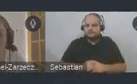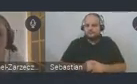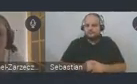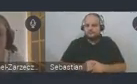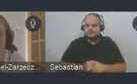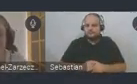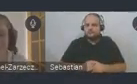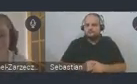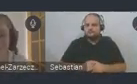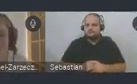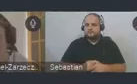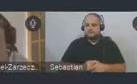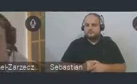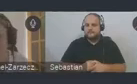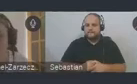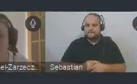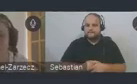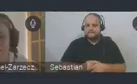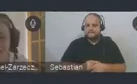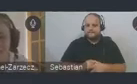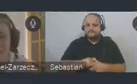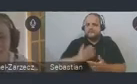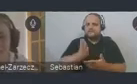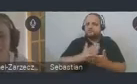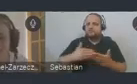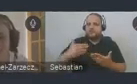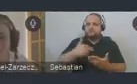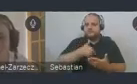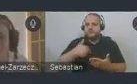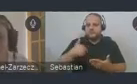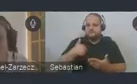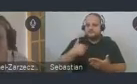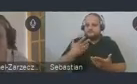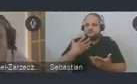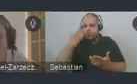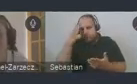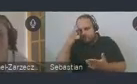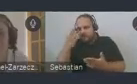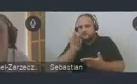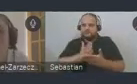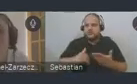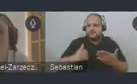a do których część z nas należy. Ponieważ tu jest część osób, która wychowała się z komputerem,